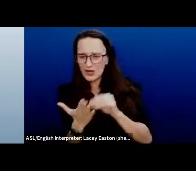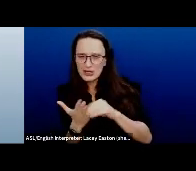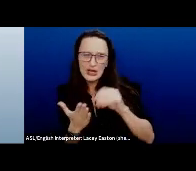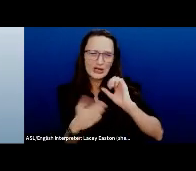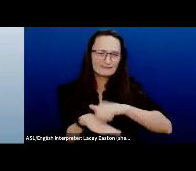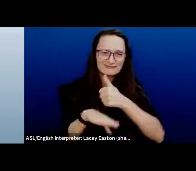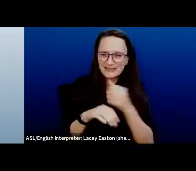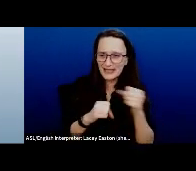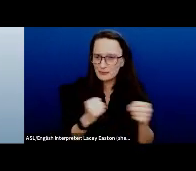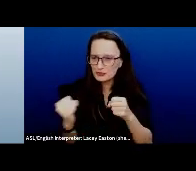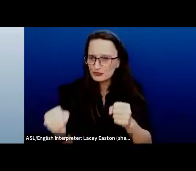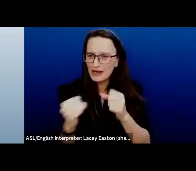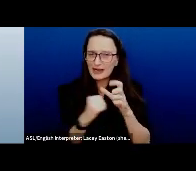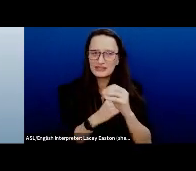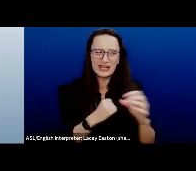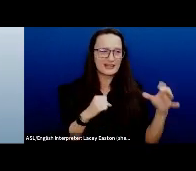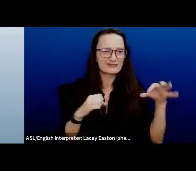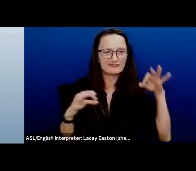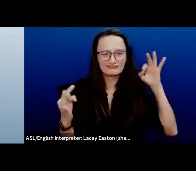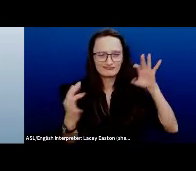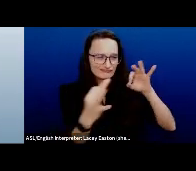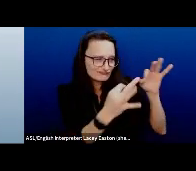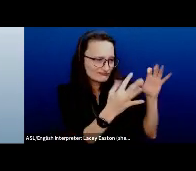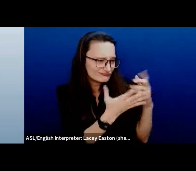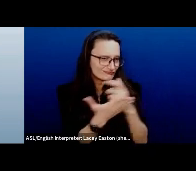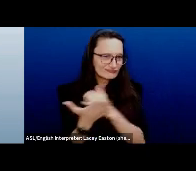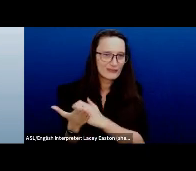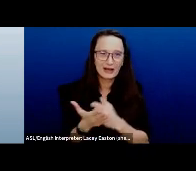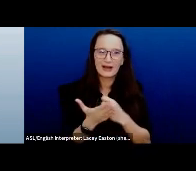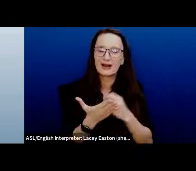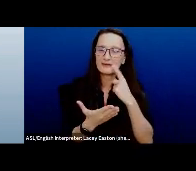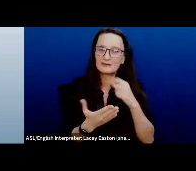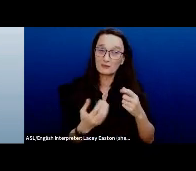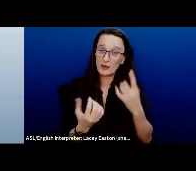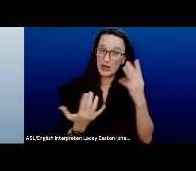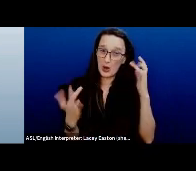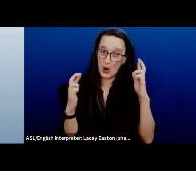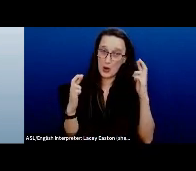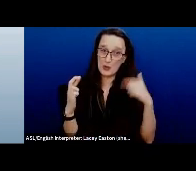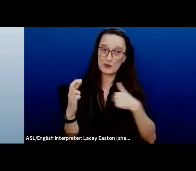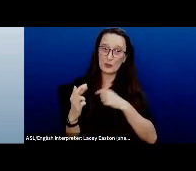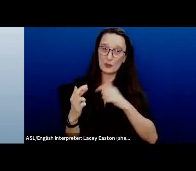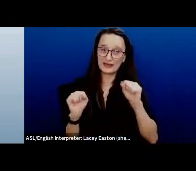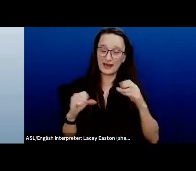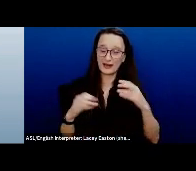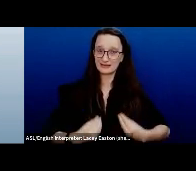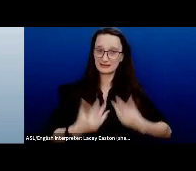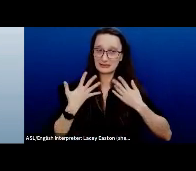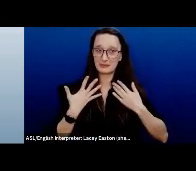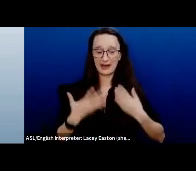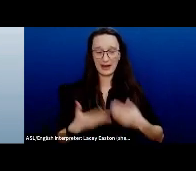discapacidades. Esperamos que las sesiones inspiren conversaciones significativas, fomenten la colaboración